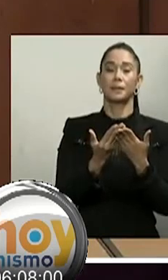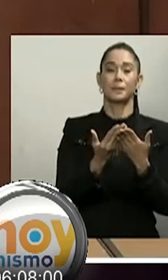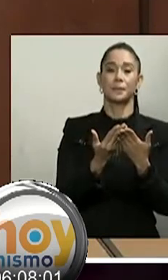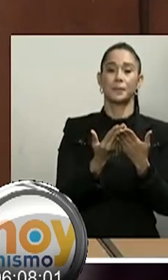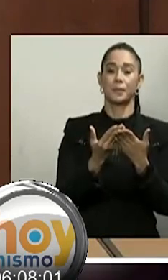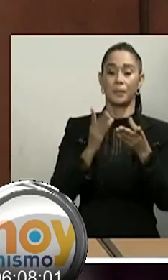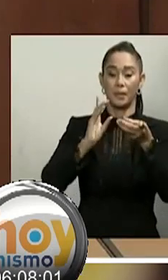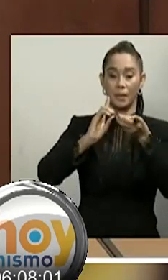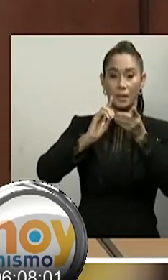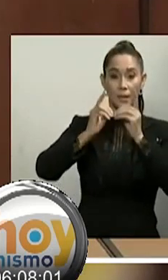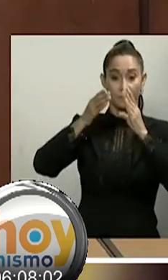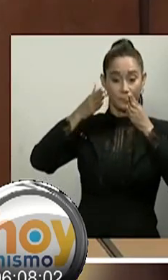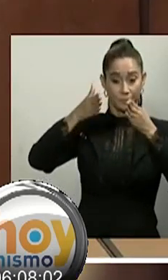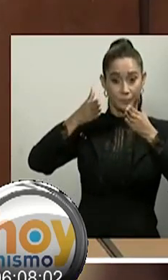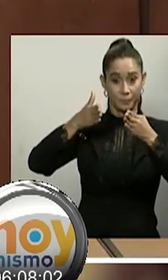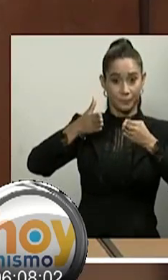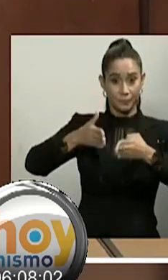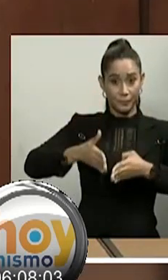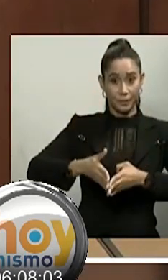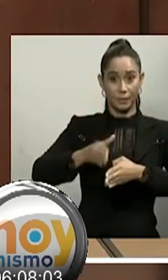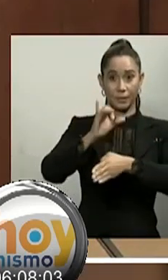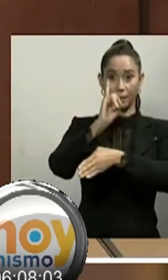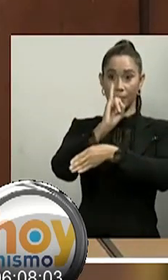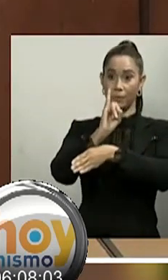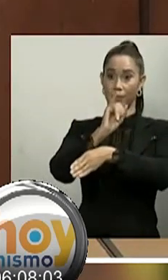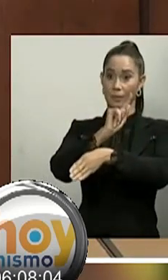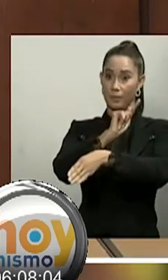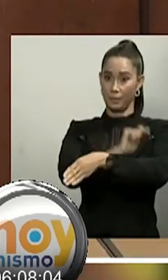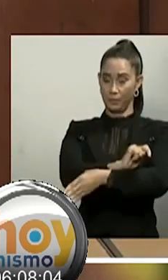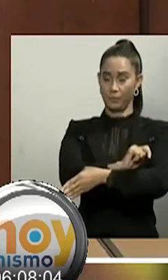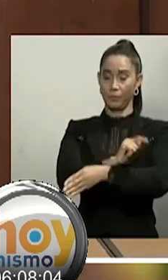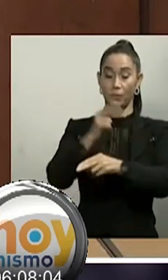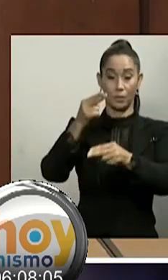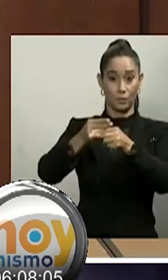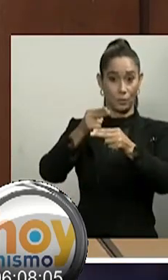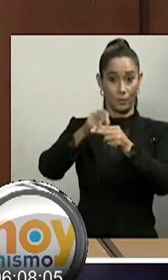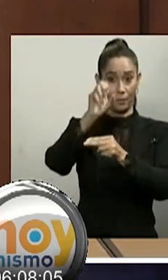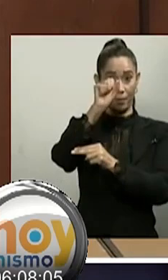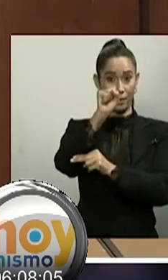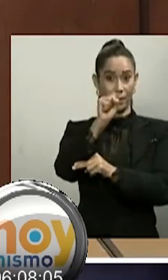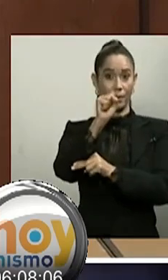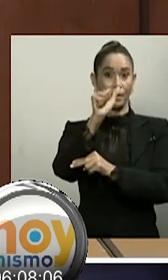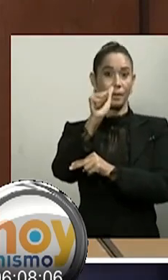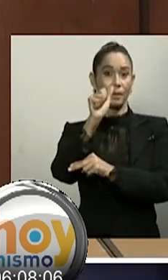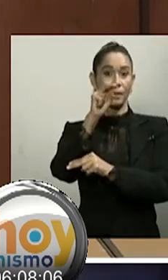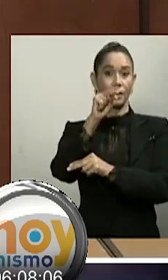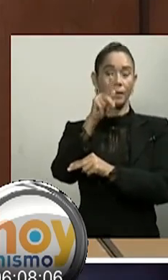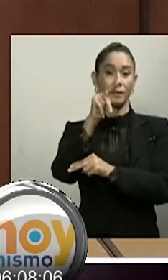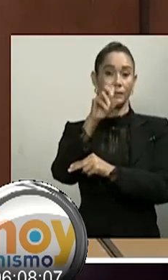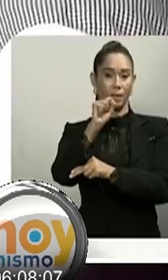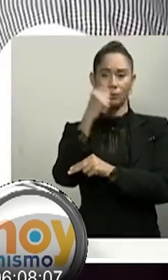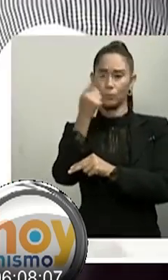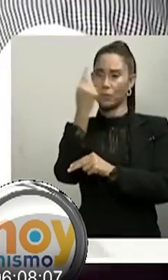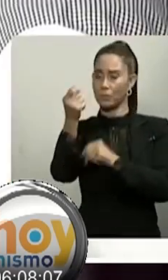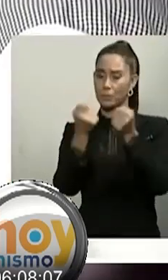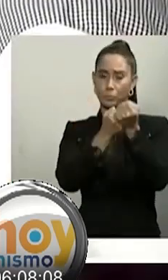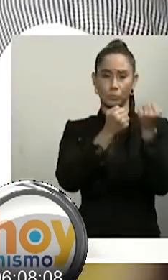250 empresa pequeña es entonces cuáles son las empresas grande aquí la tengo